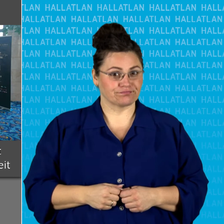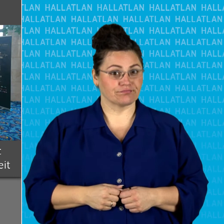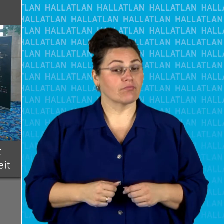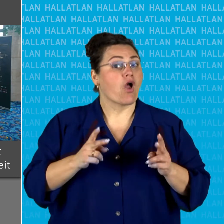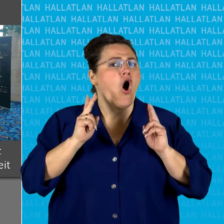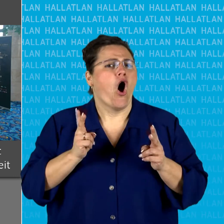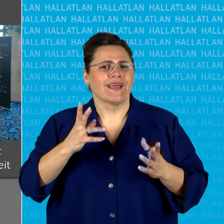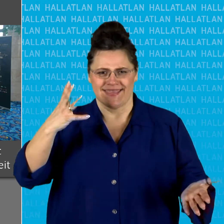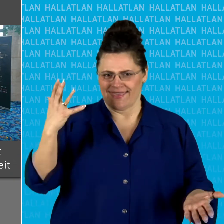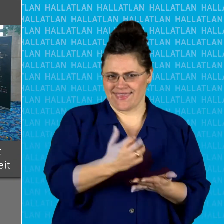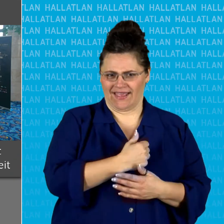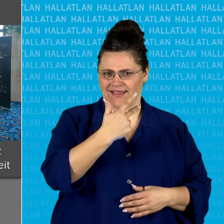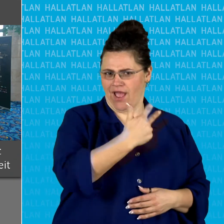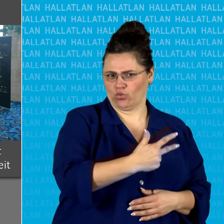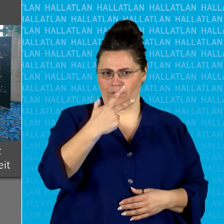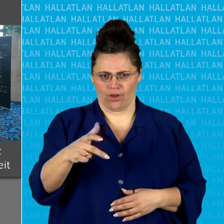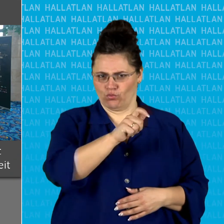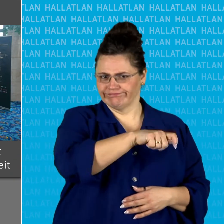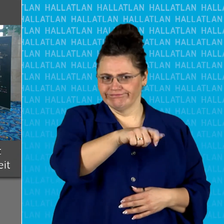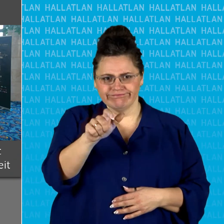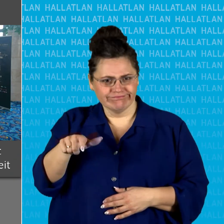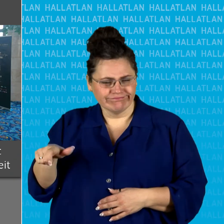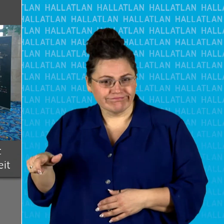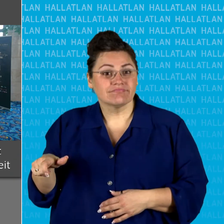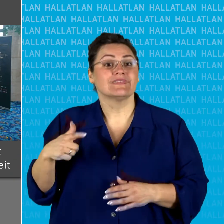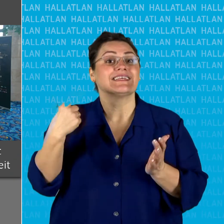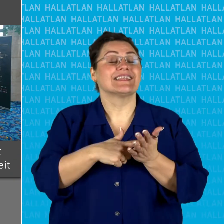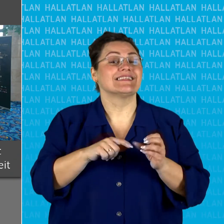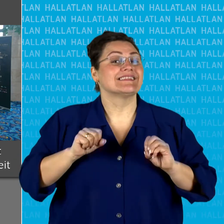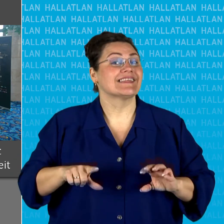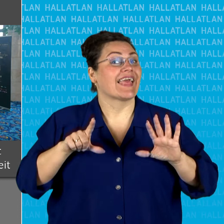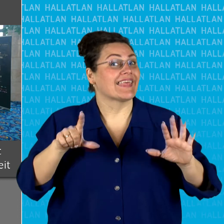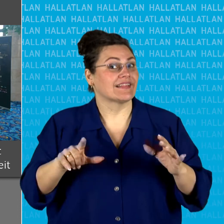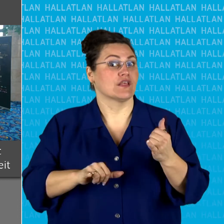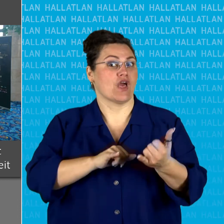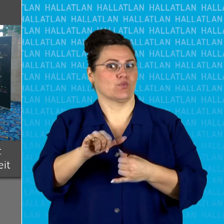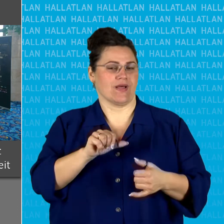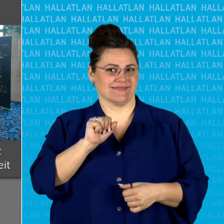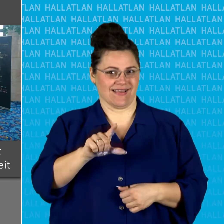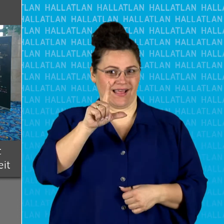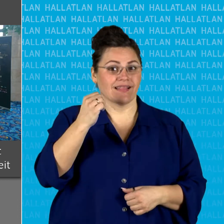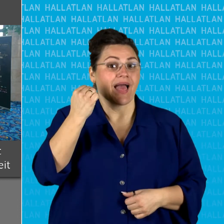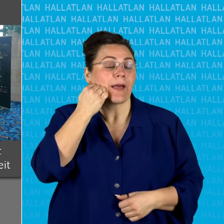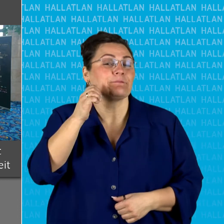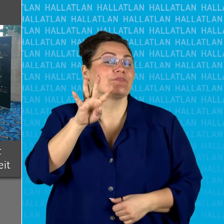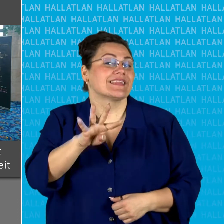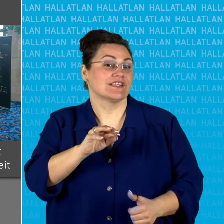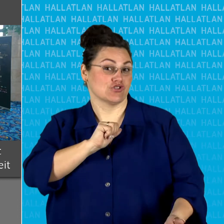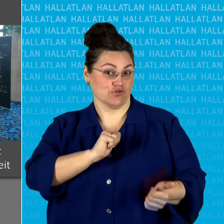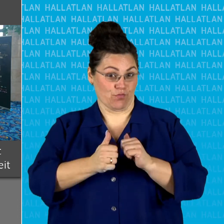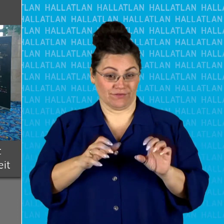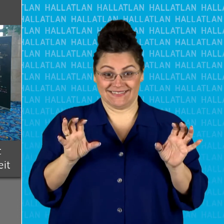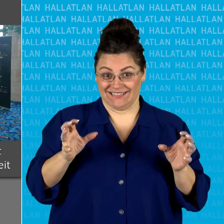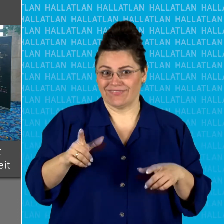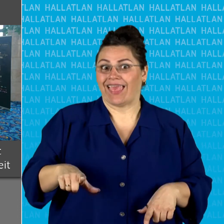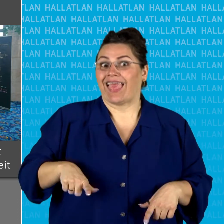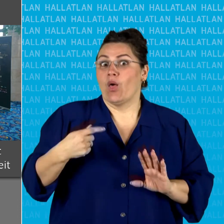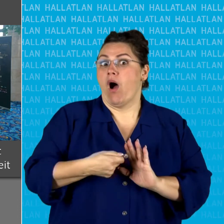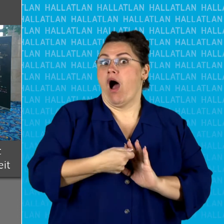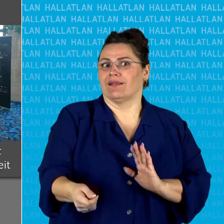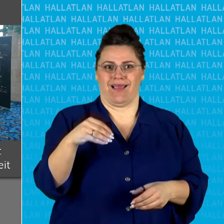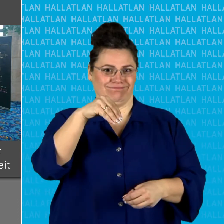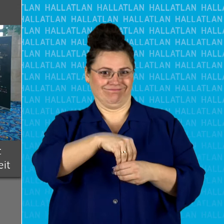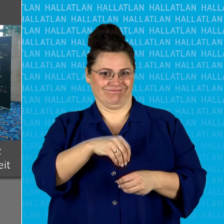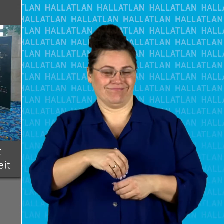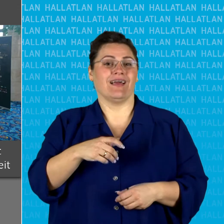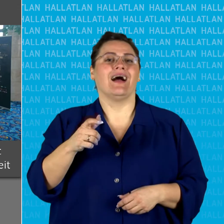A kategóriák nyerteseit 2017. január 12-én, az M4 Sport által élőben közvetített